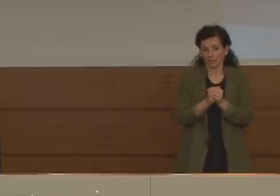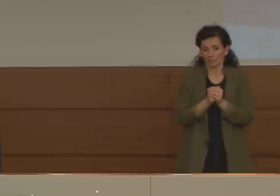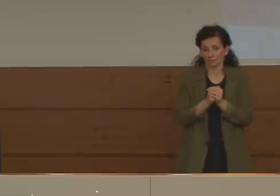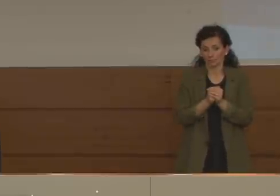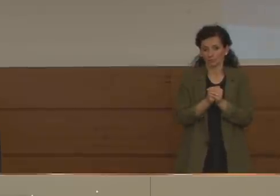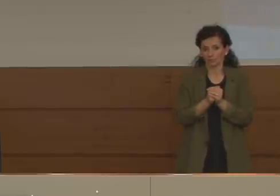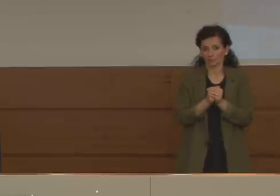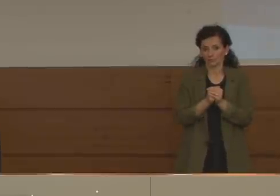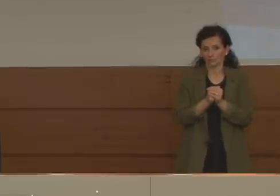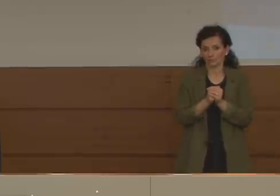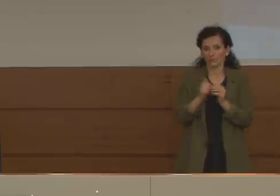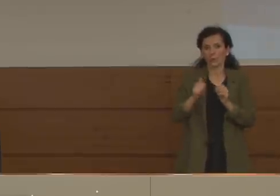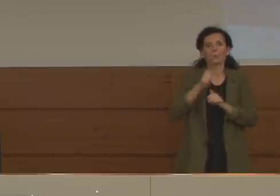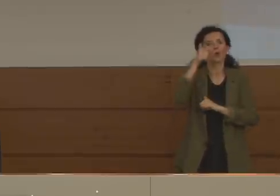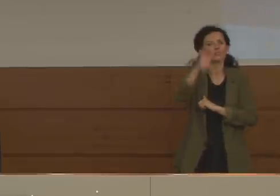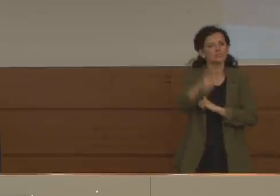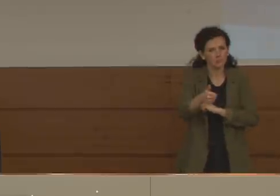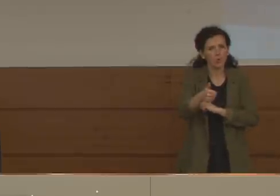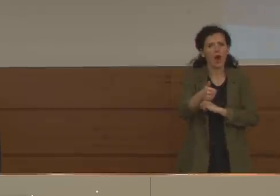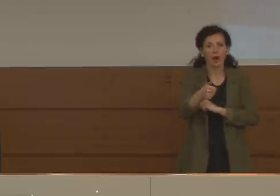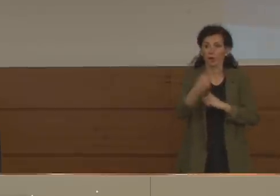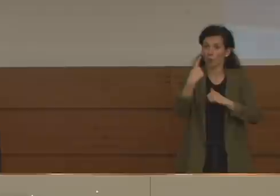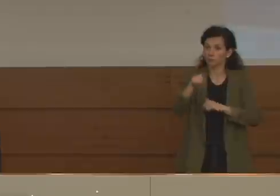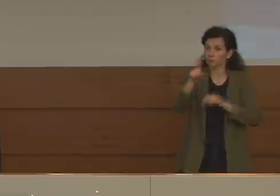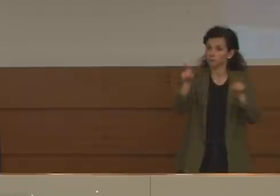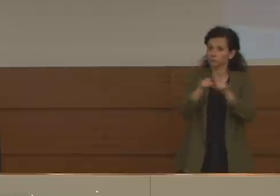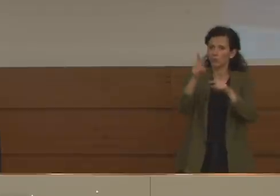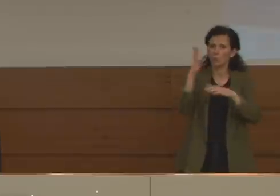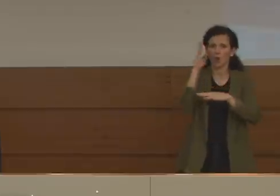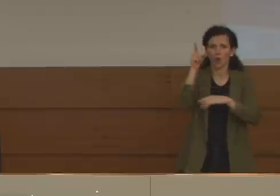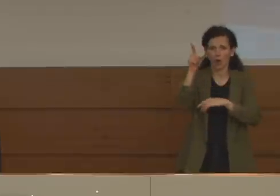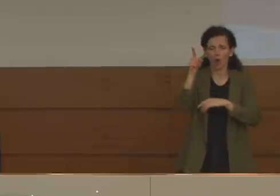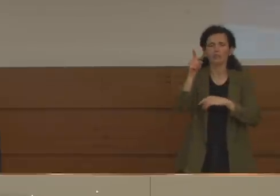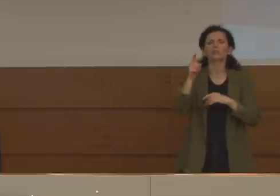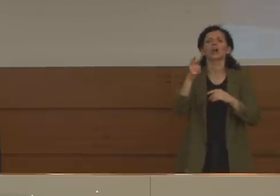operazioni di questo tipo e quindi prevenire il potersi ammalare. Perché